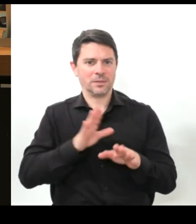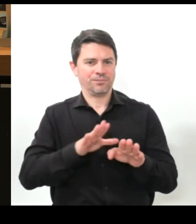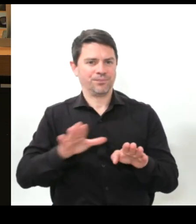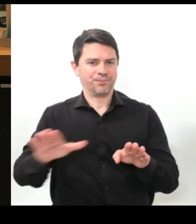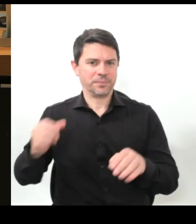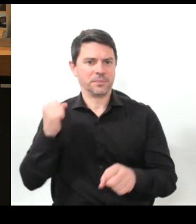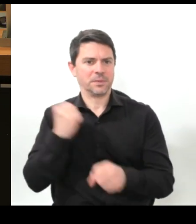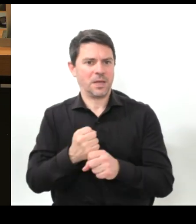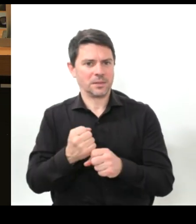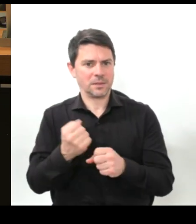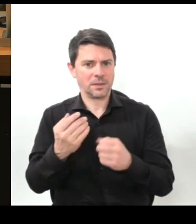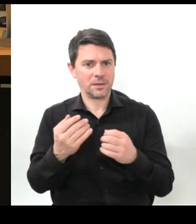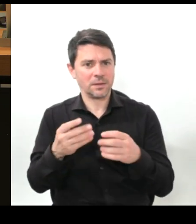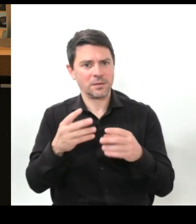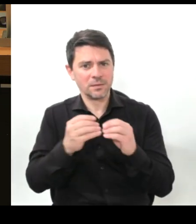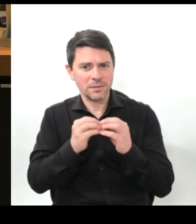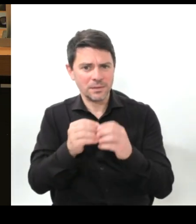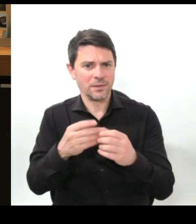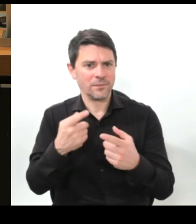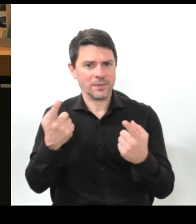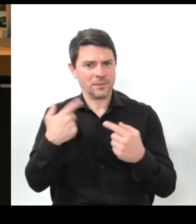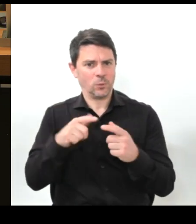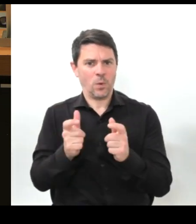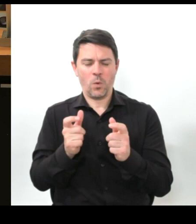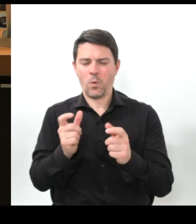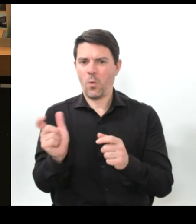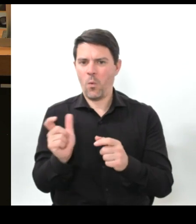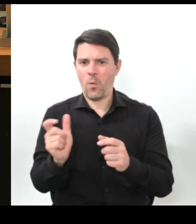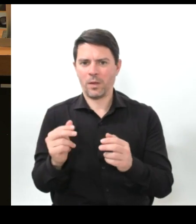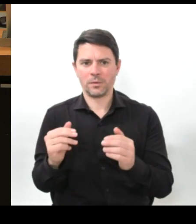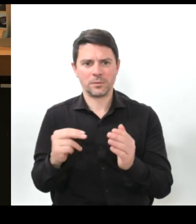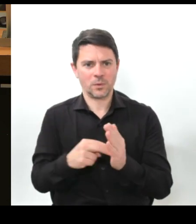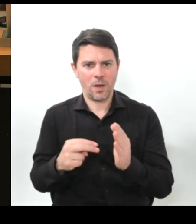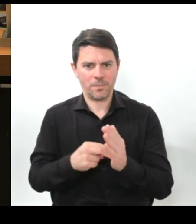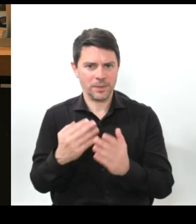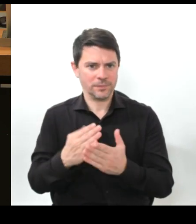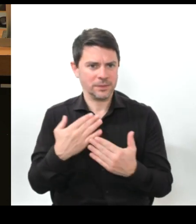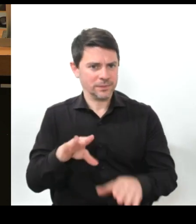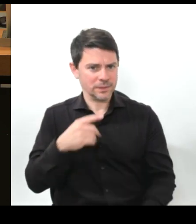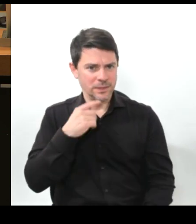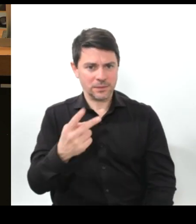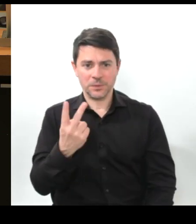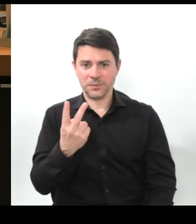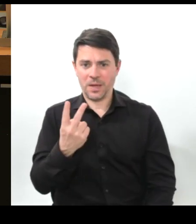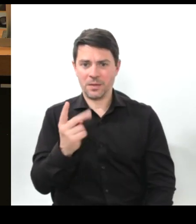nichts mit der Zeit zu tun haben, mit den schönen Gründern, aus dem sie stammen und uns in Zukunft er weitere